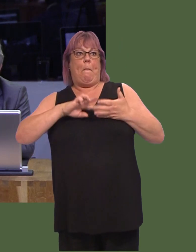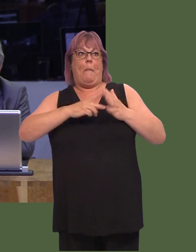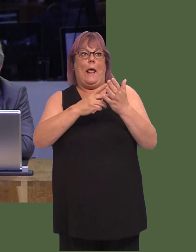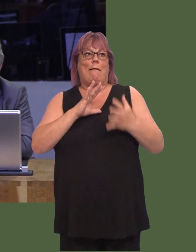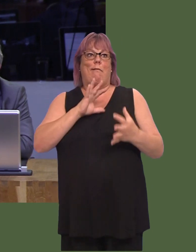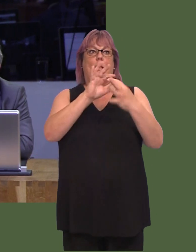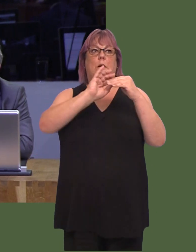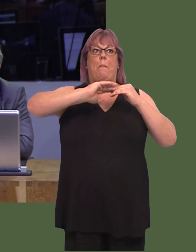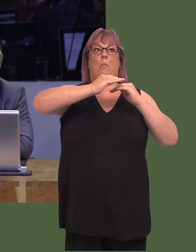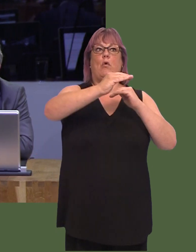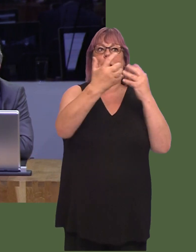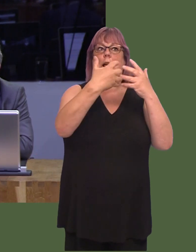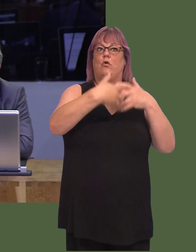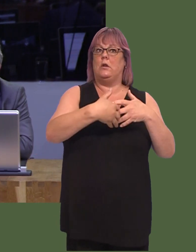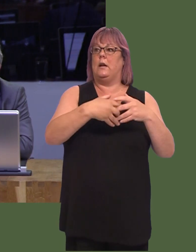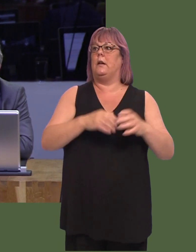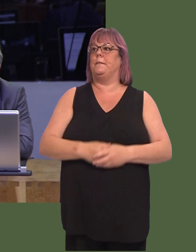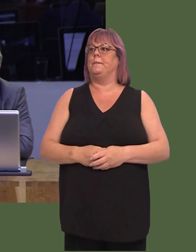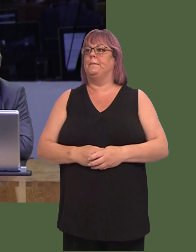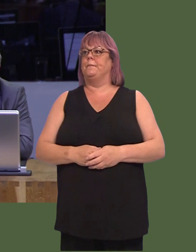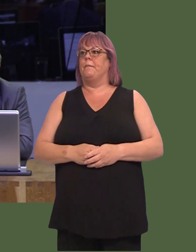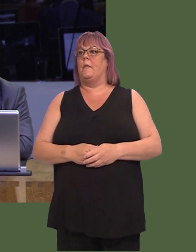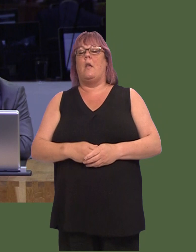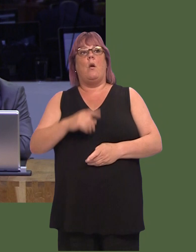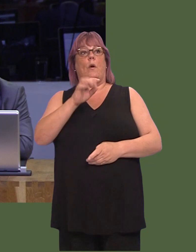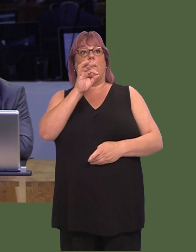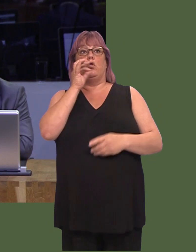Minesto, sydd newydd lansio eu dyfais ynni llanw yn yr harbwr yng Nghaergybi.